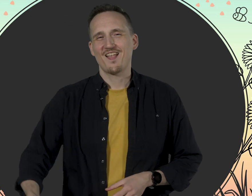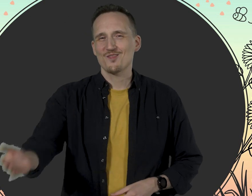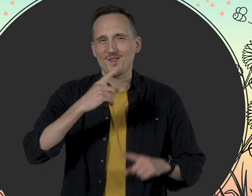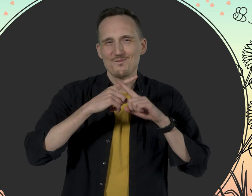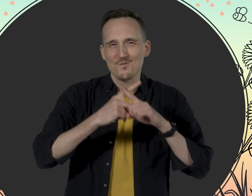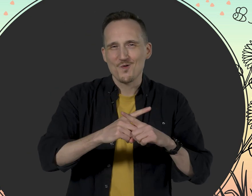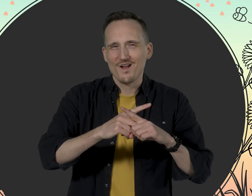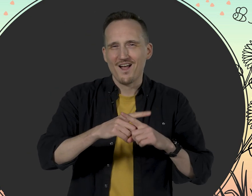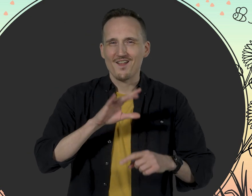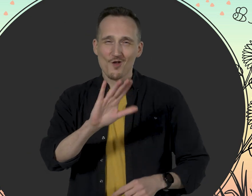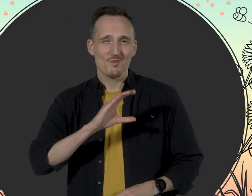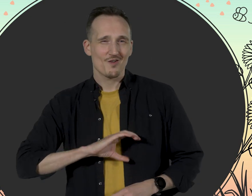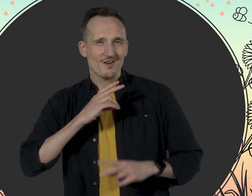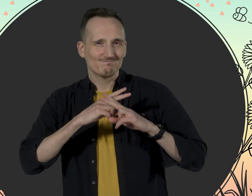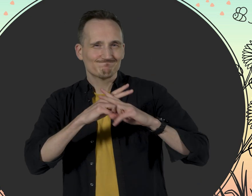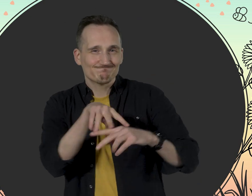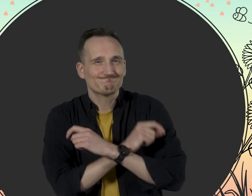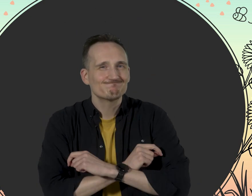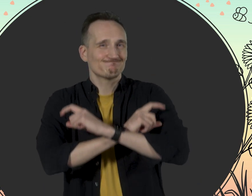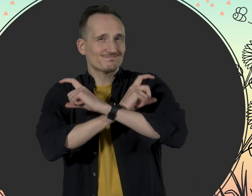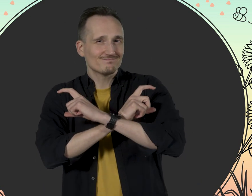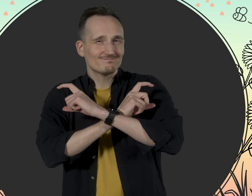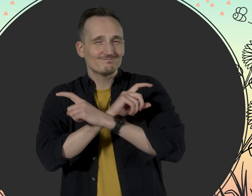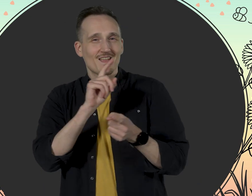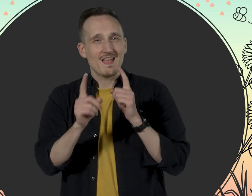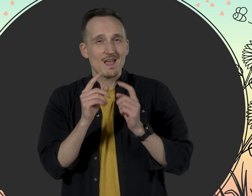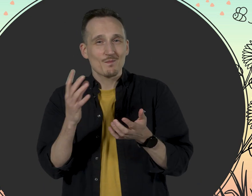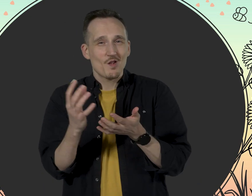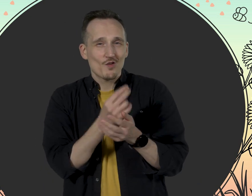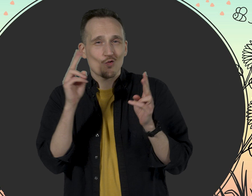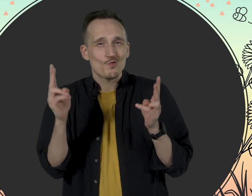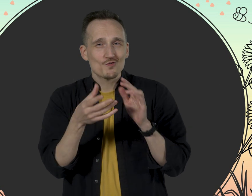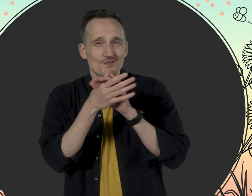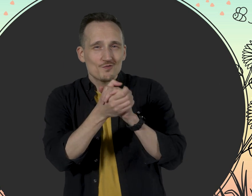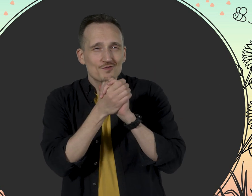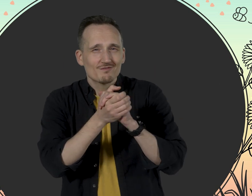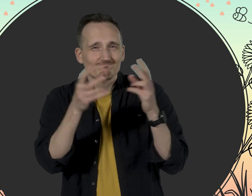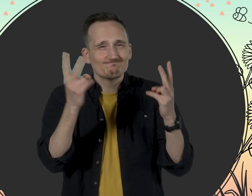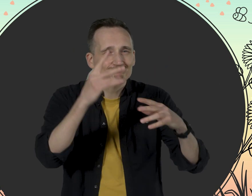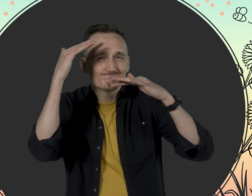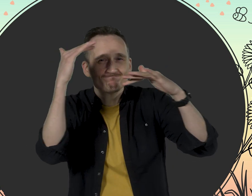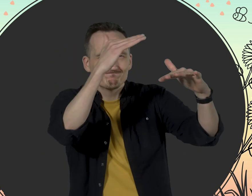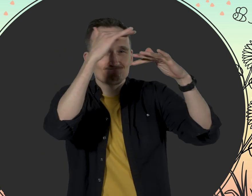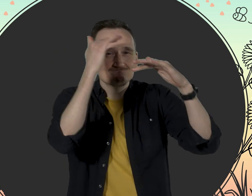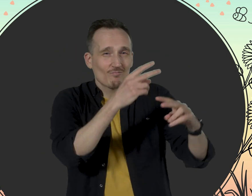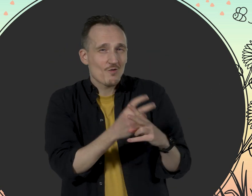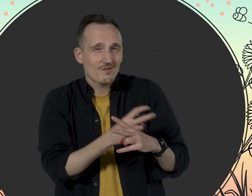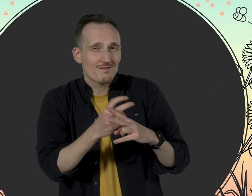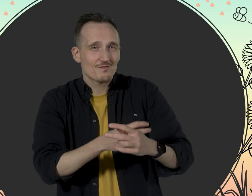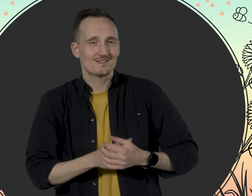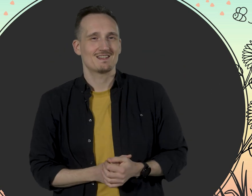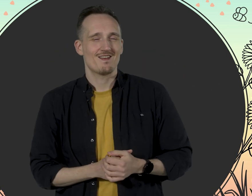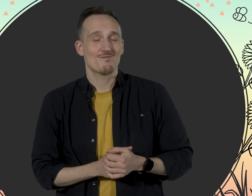Tule mukaan vahvistamaan coda-identiteettiäsi, ehkä löydät kurssilta samanhenkisiä ystäviä!